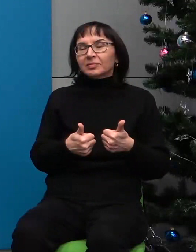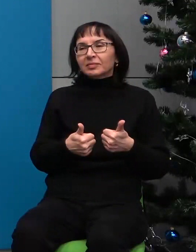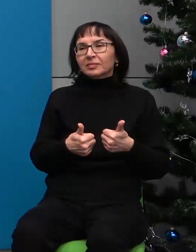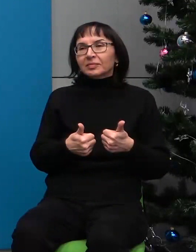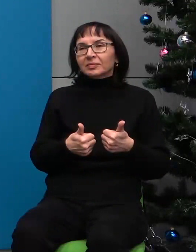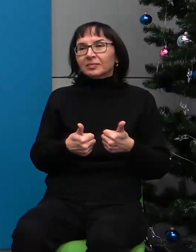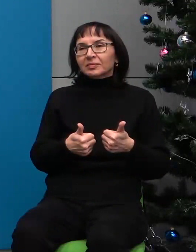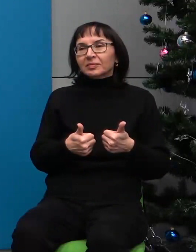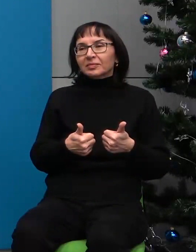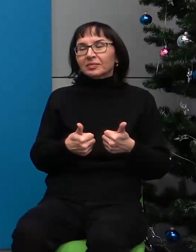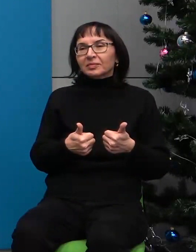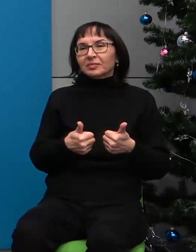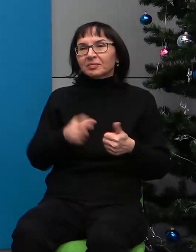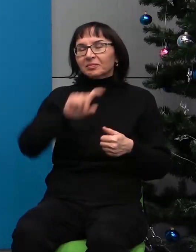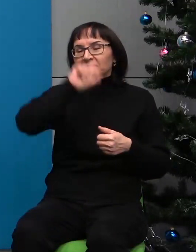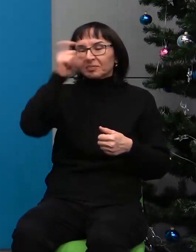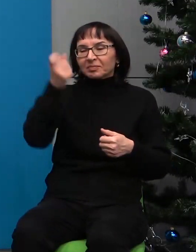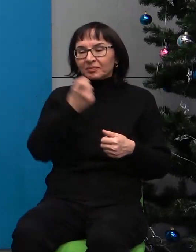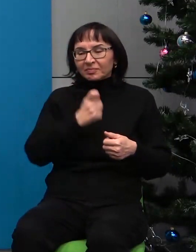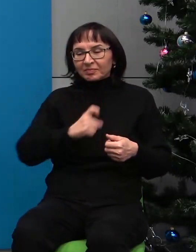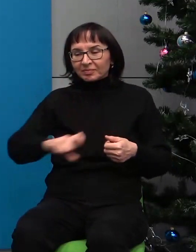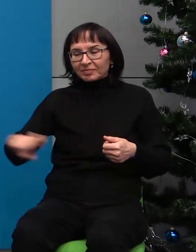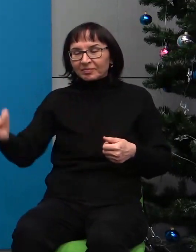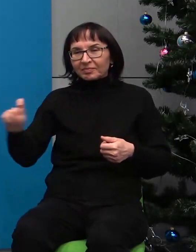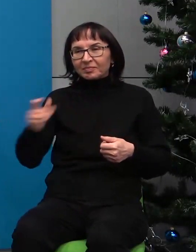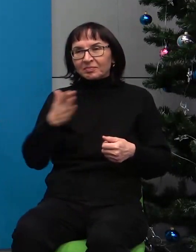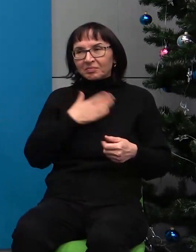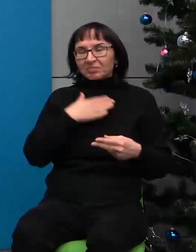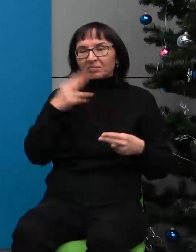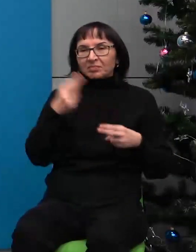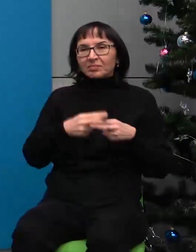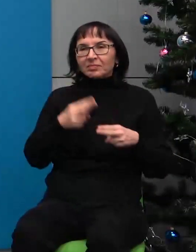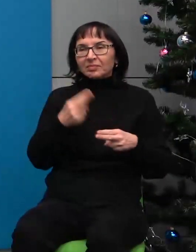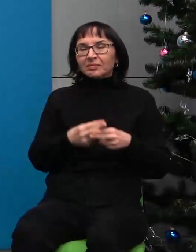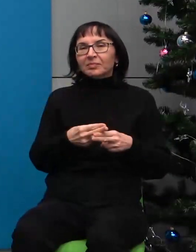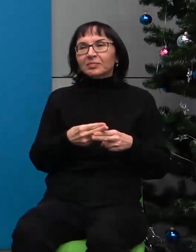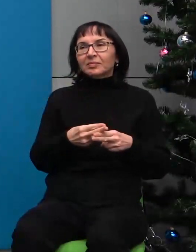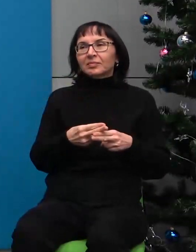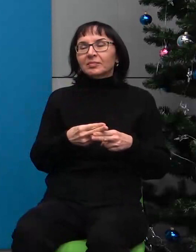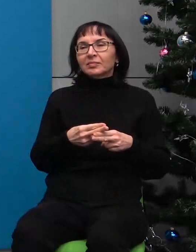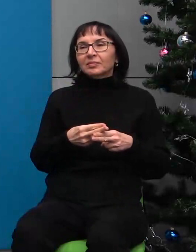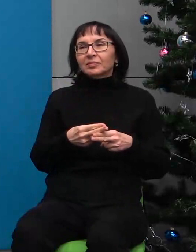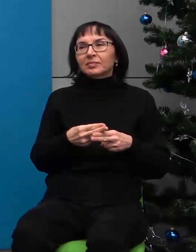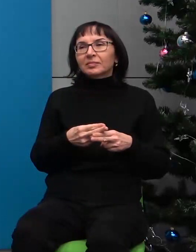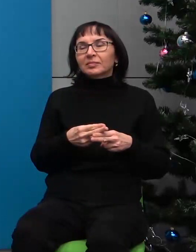Dyskopatia jest jedną z objawów bycia pisarzem, mam. Ale jakby przygoda jest częścią bycia pisarzem.